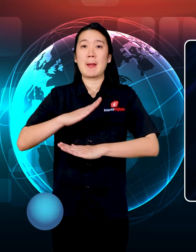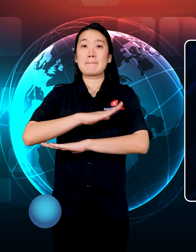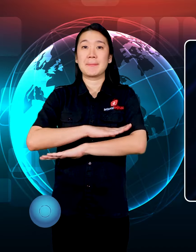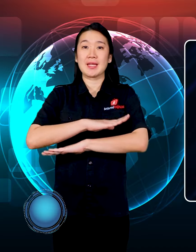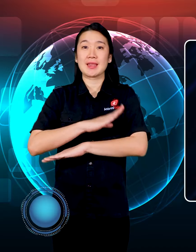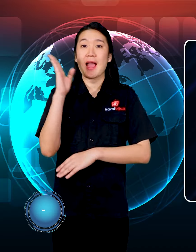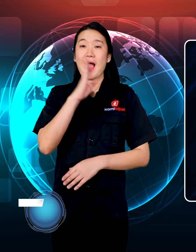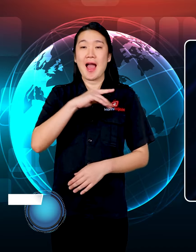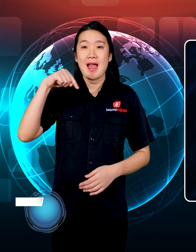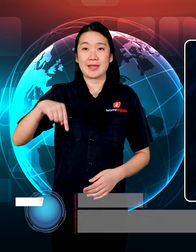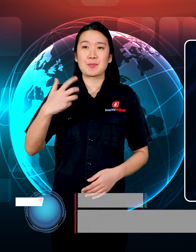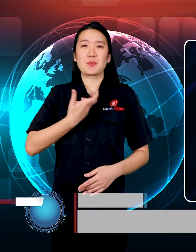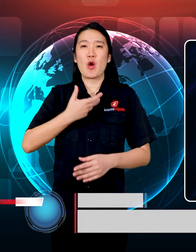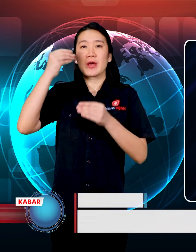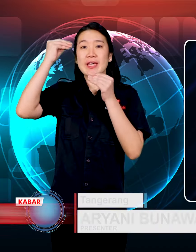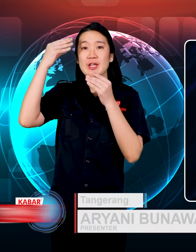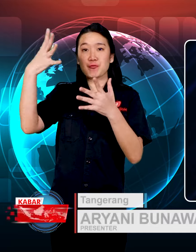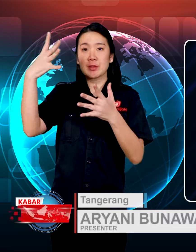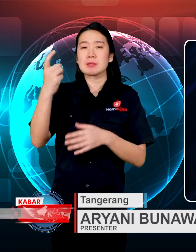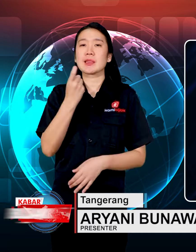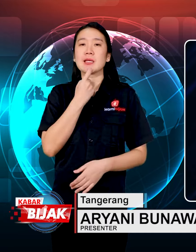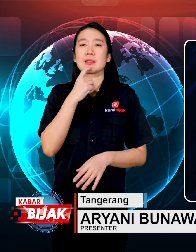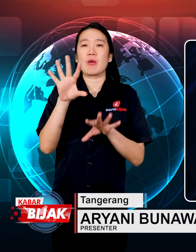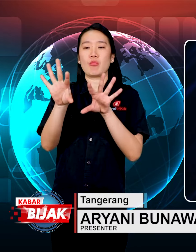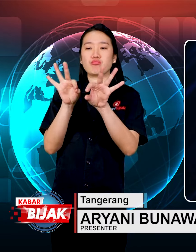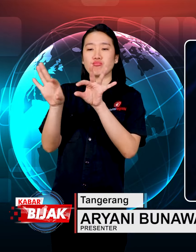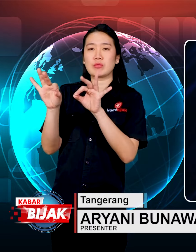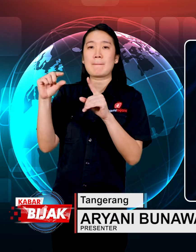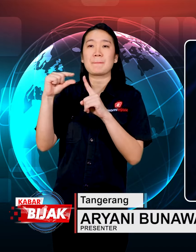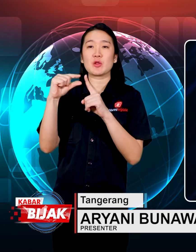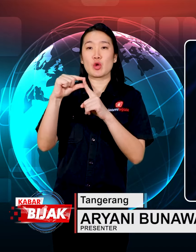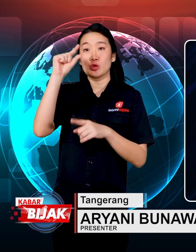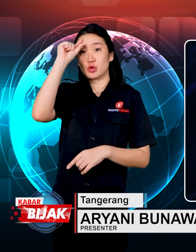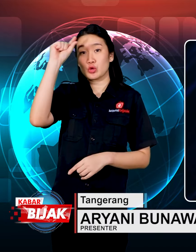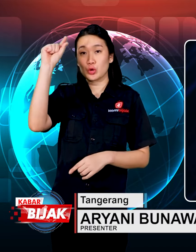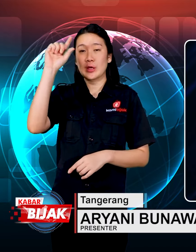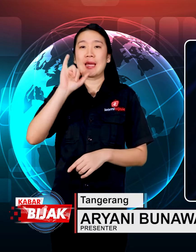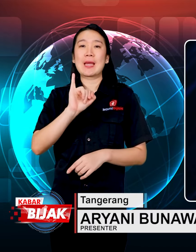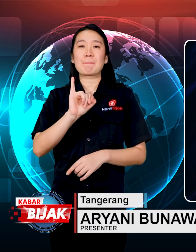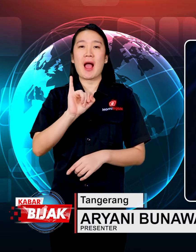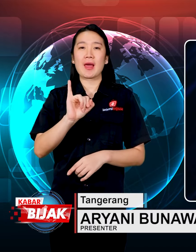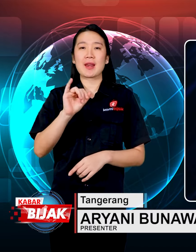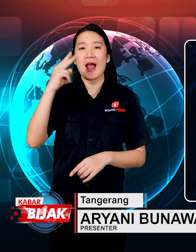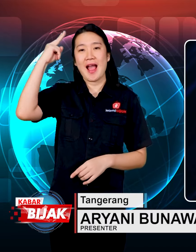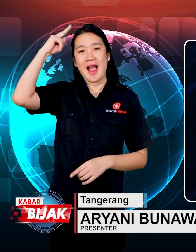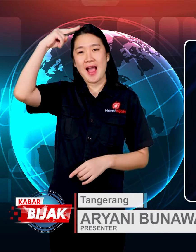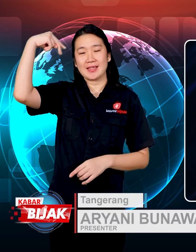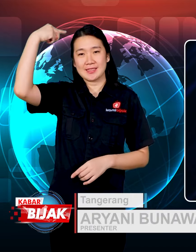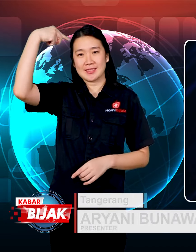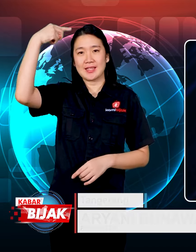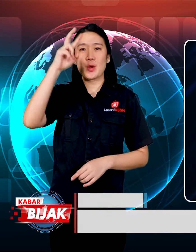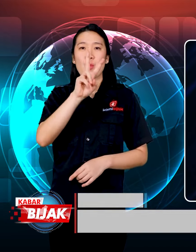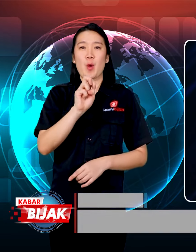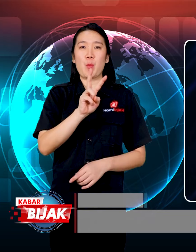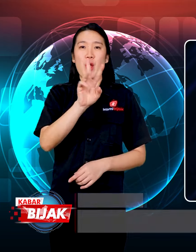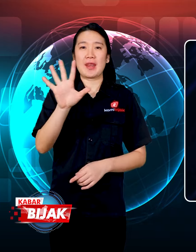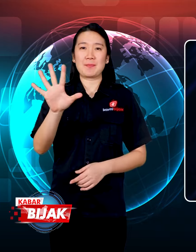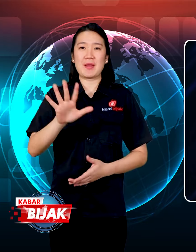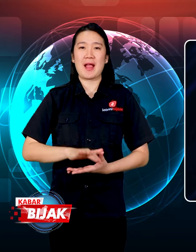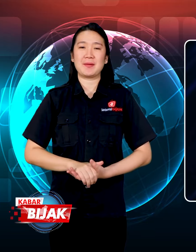Berita hari ini, saya mau menyampaikan tentang seleksi petugas untuk Ibadah Haji 2025.